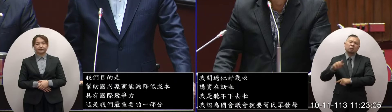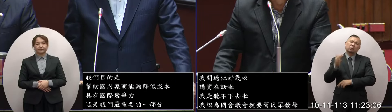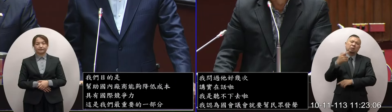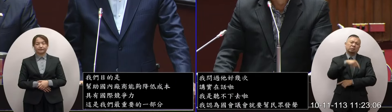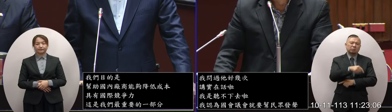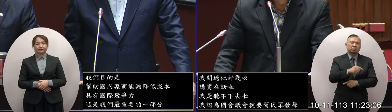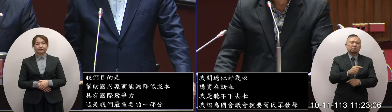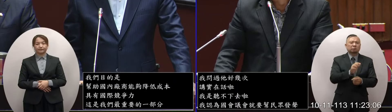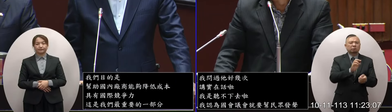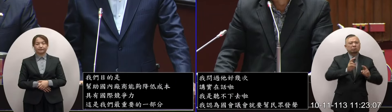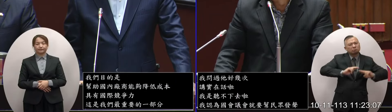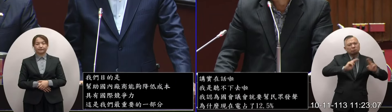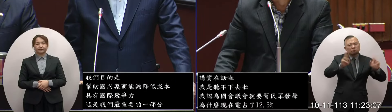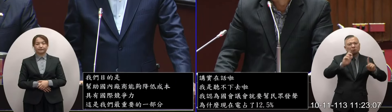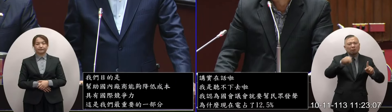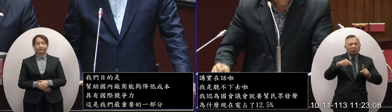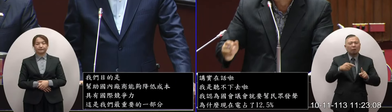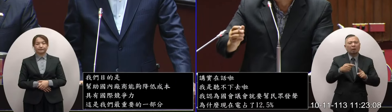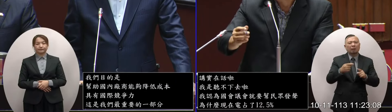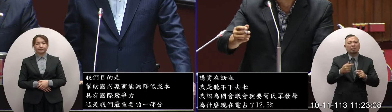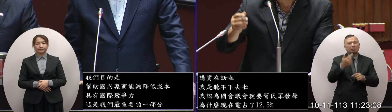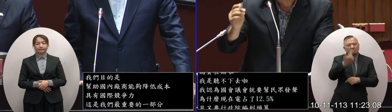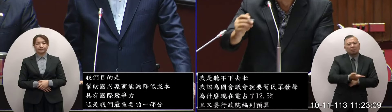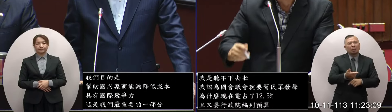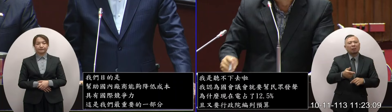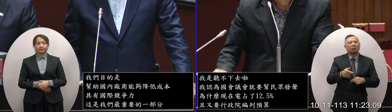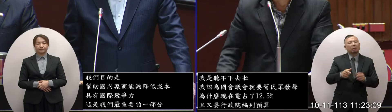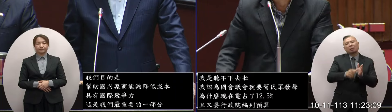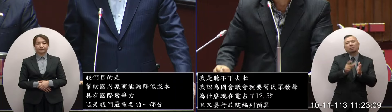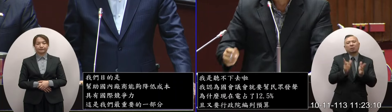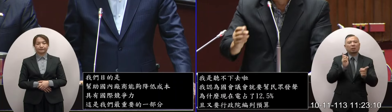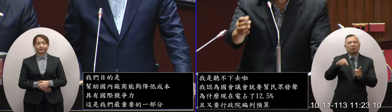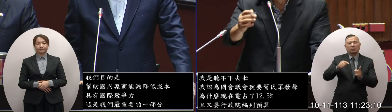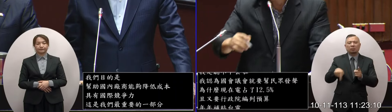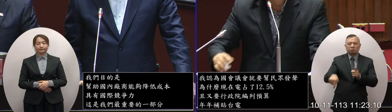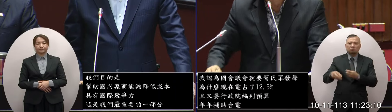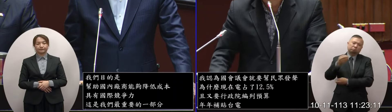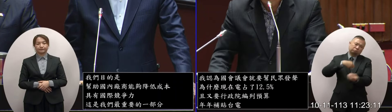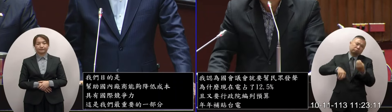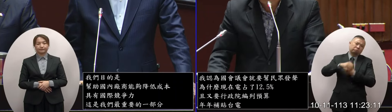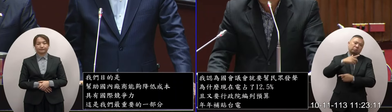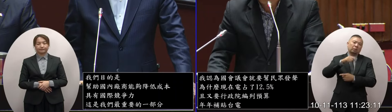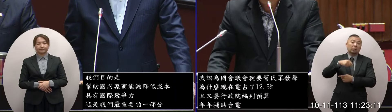當然 它有一個效應就變成 年年要虧損 台電以前有這麼嚴重嗎